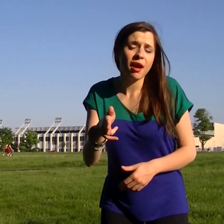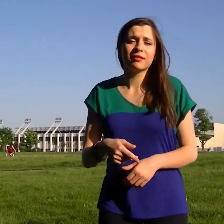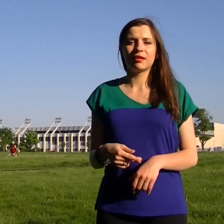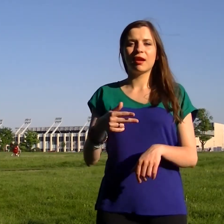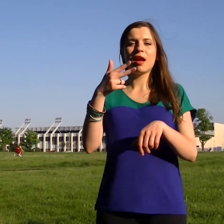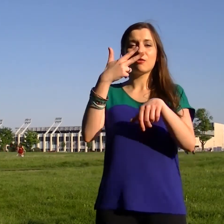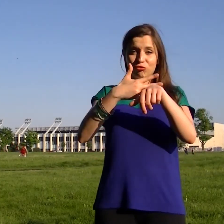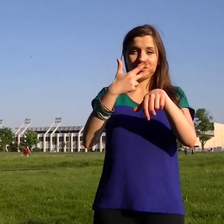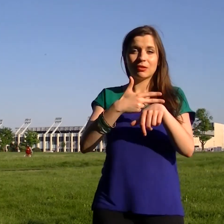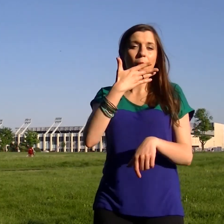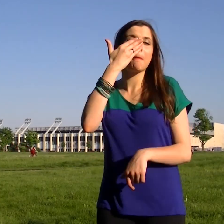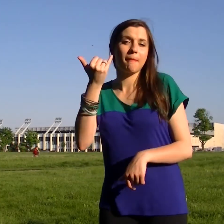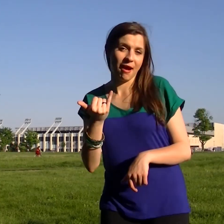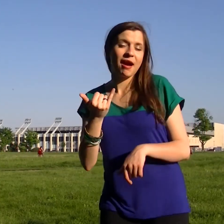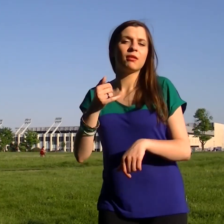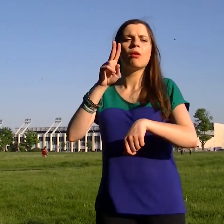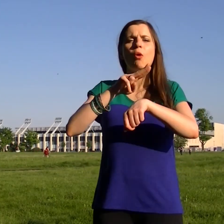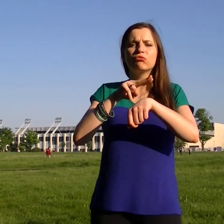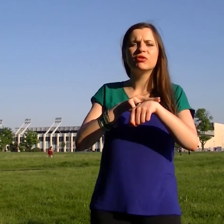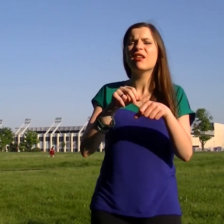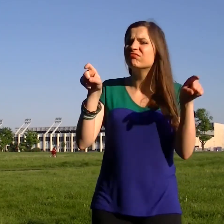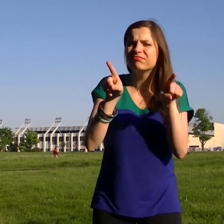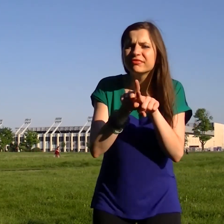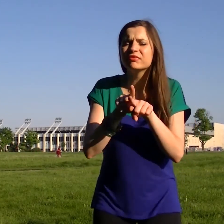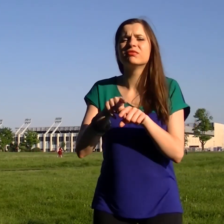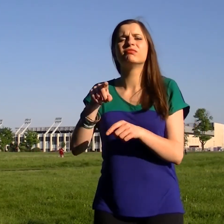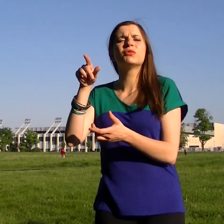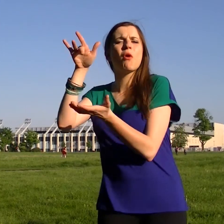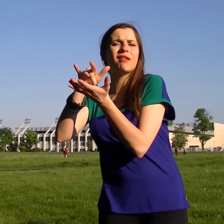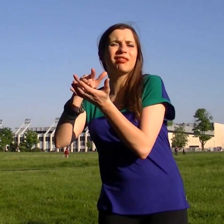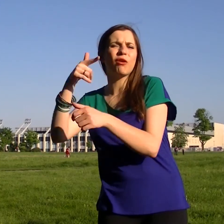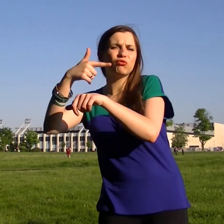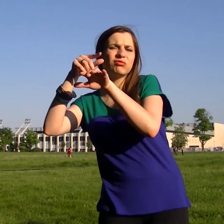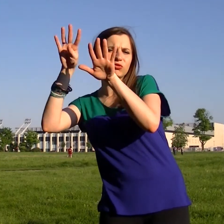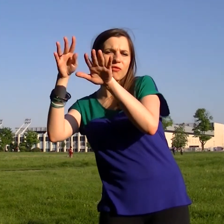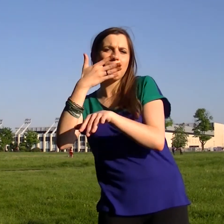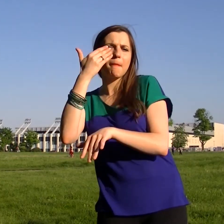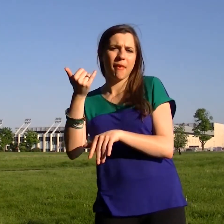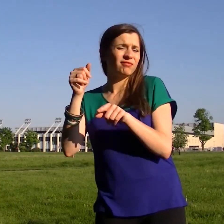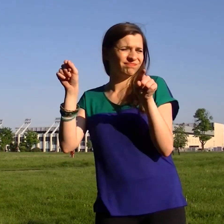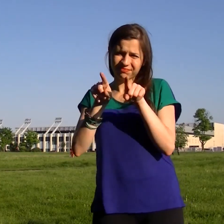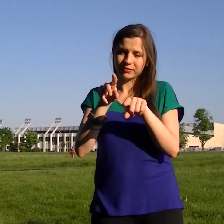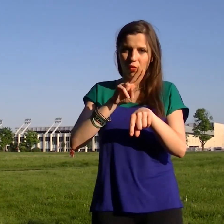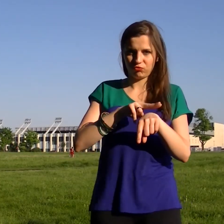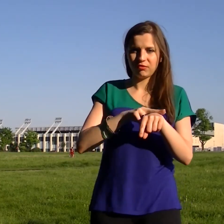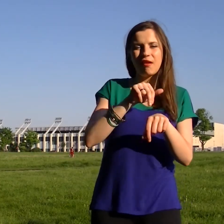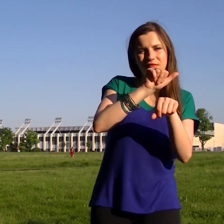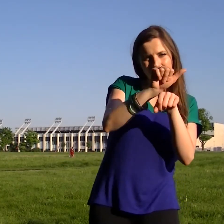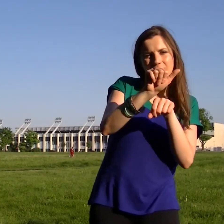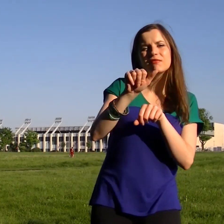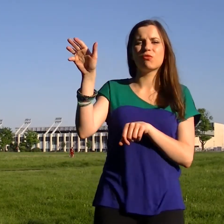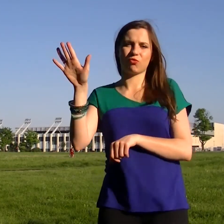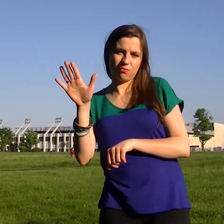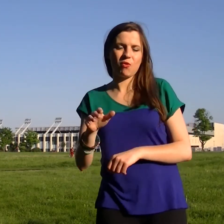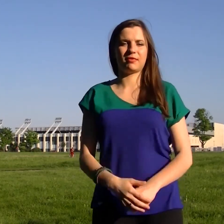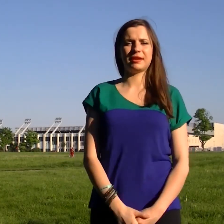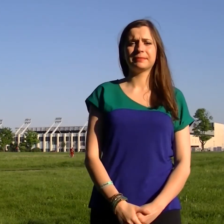Termin: 30.05, w godzinach 11:00 - 17:00.